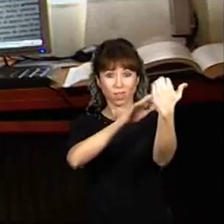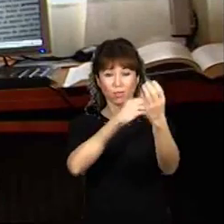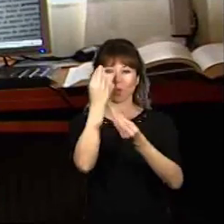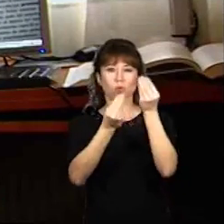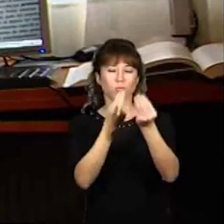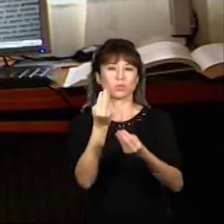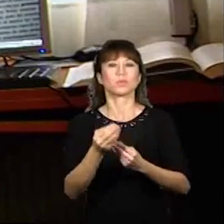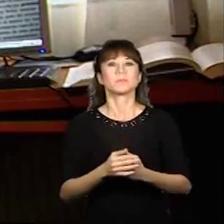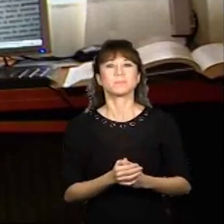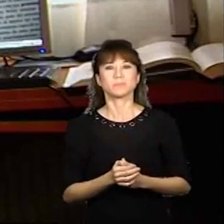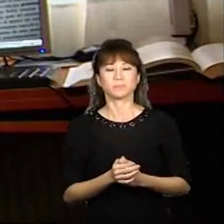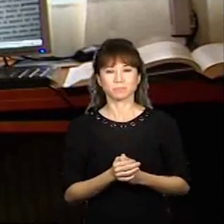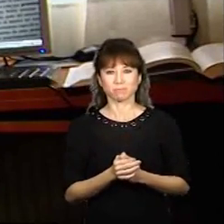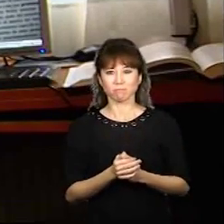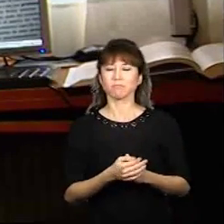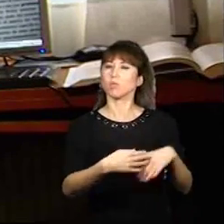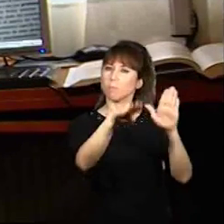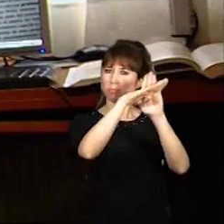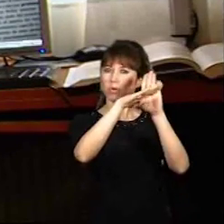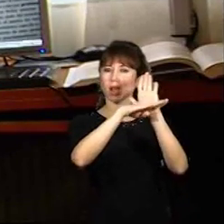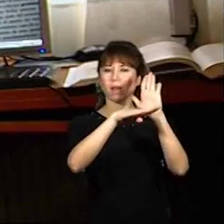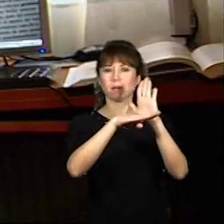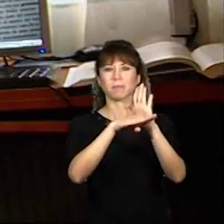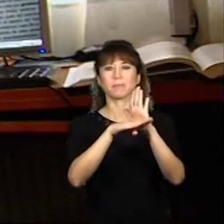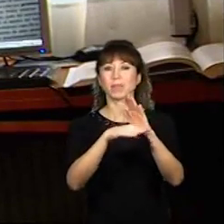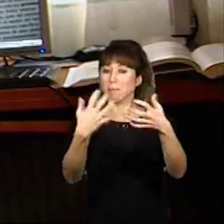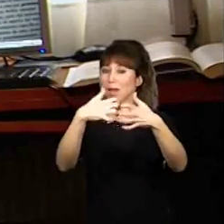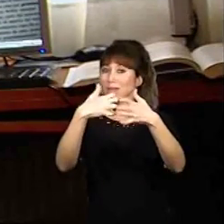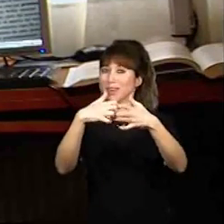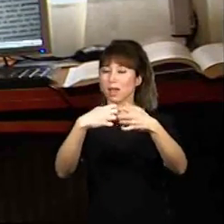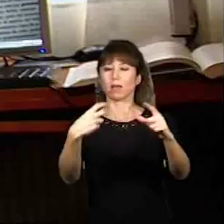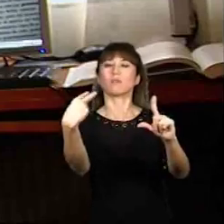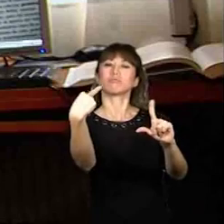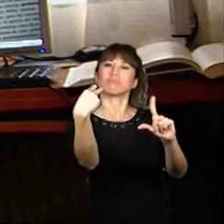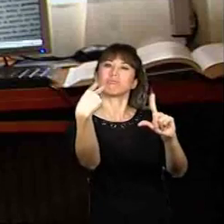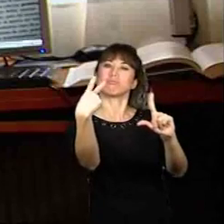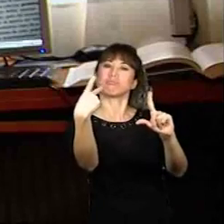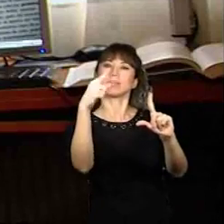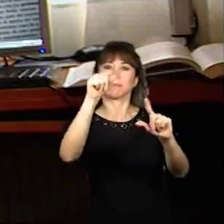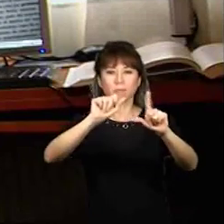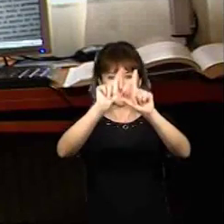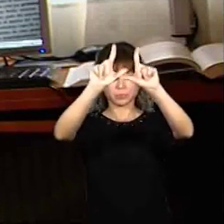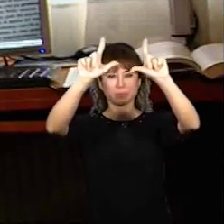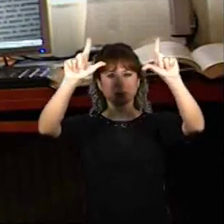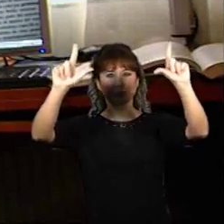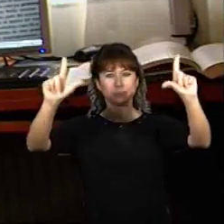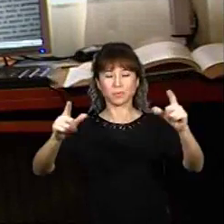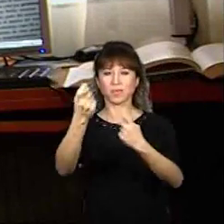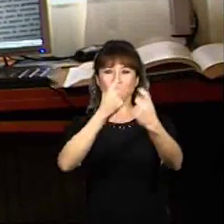al ordenador es utilizar un programa de síntesis de voz y magnificación de pantallas que te devuelve